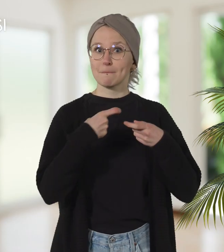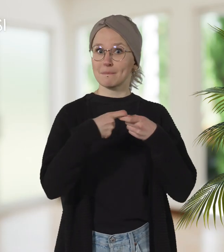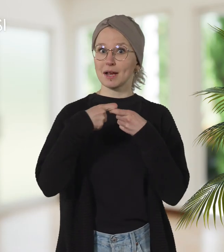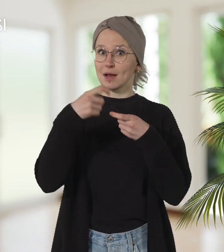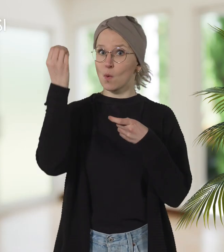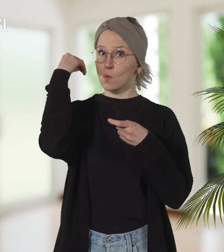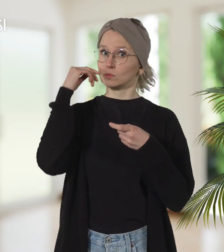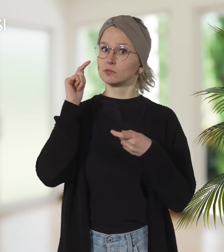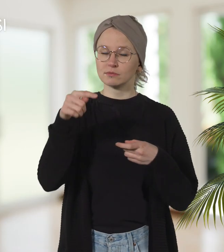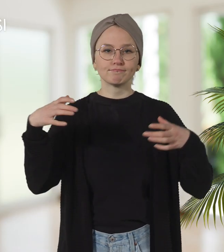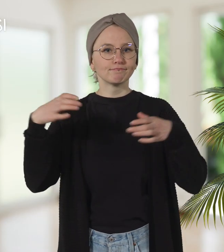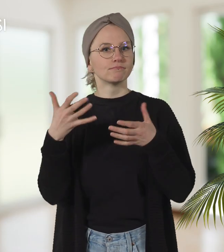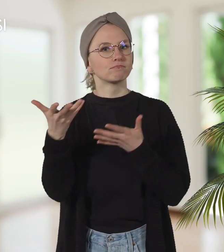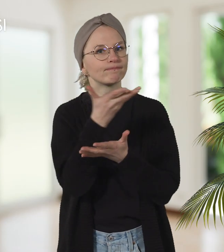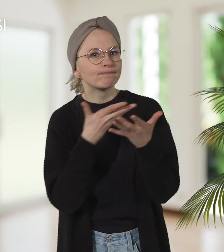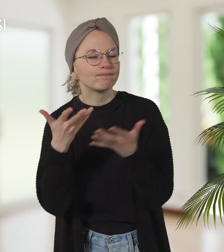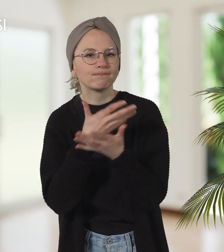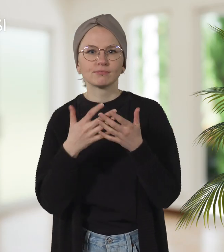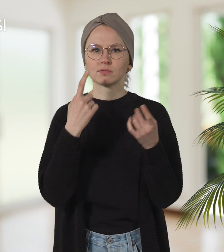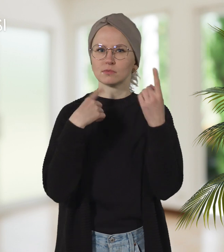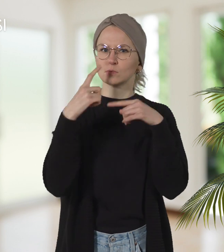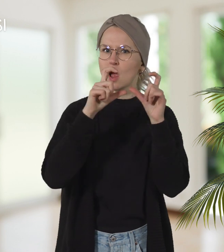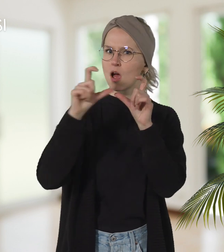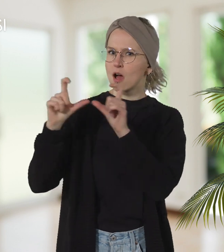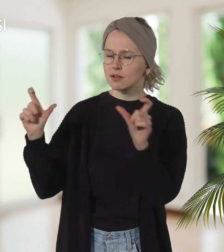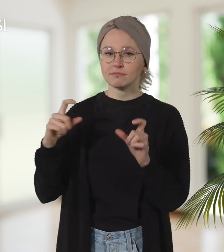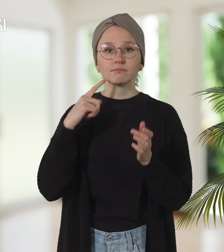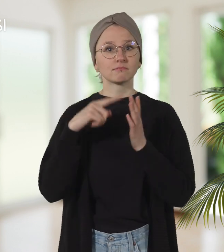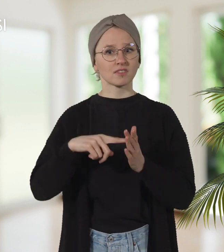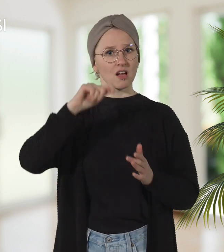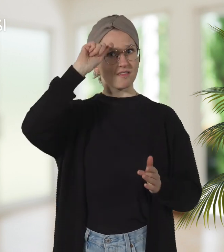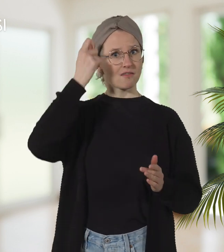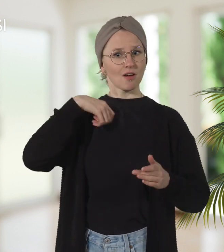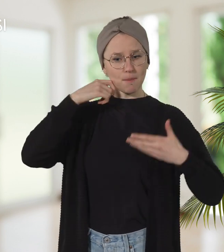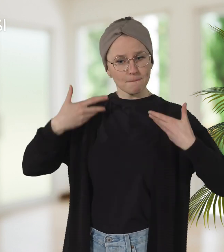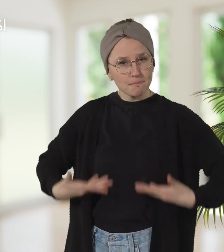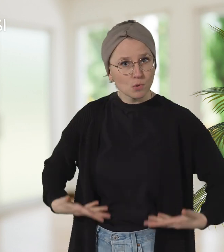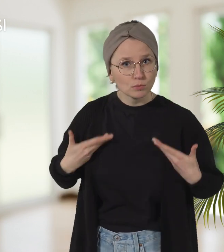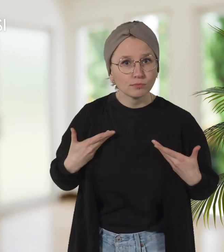Perhekurssilla keskustellaan vertaisryhmässä vanhemmuudesta, -